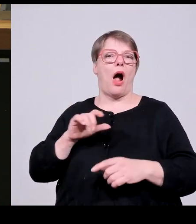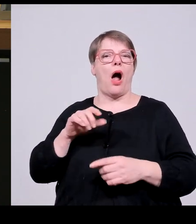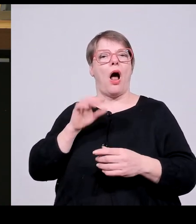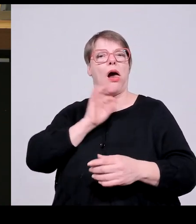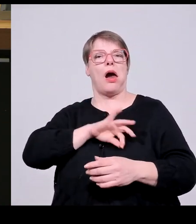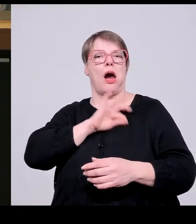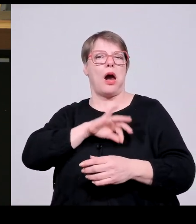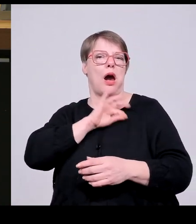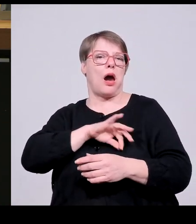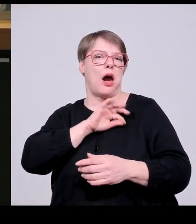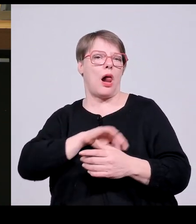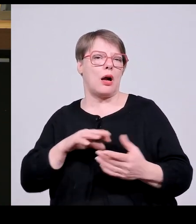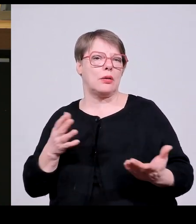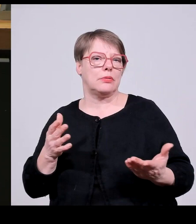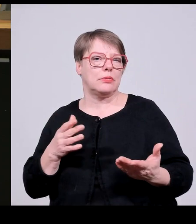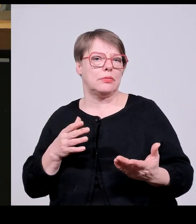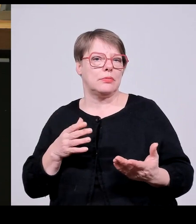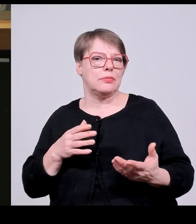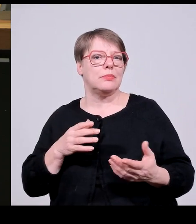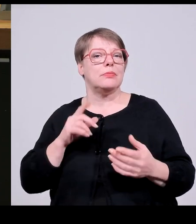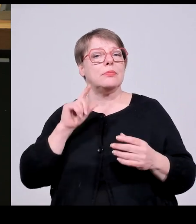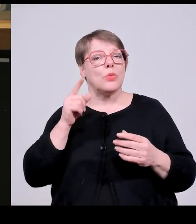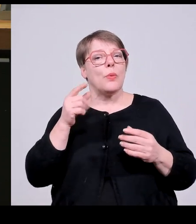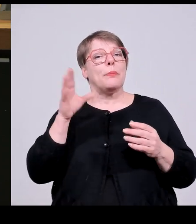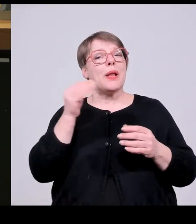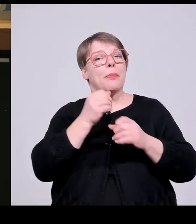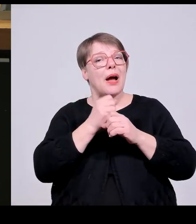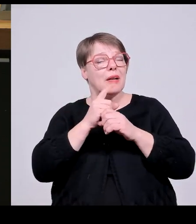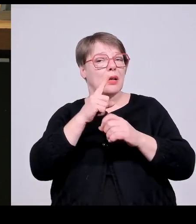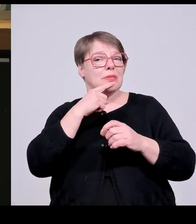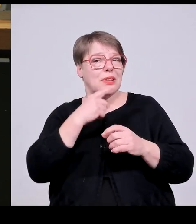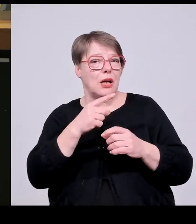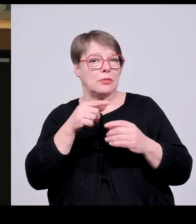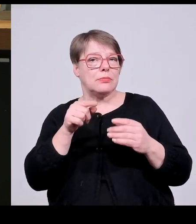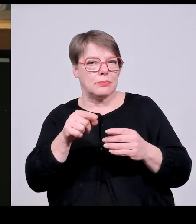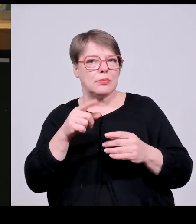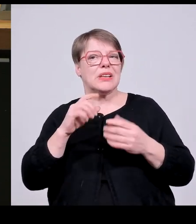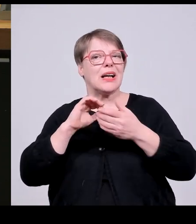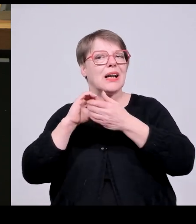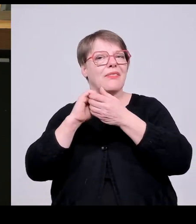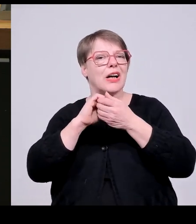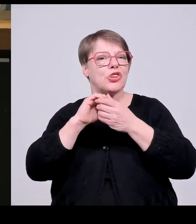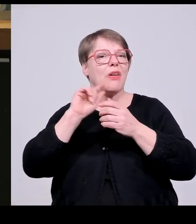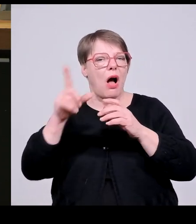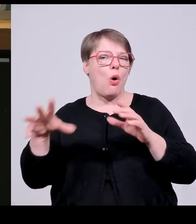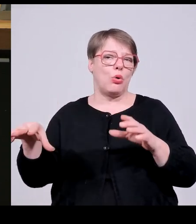Und natürlich gibt es auch die positiven Erfahrungen nach der erfolgreichen Rekommunalisierung des Stromnetzes